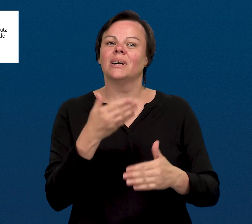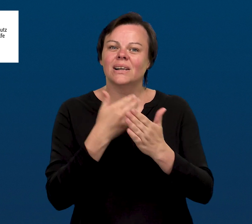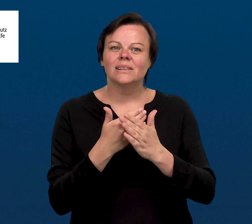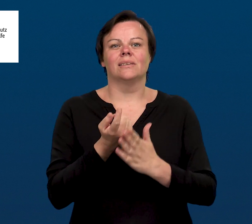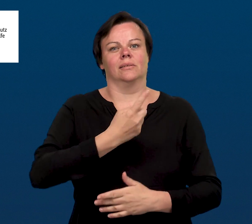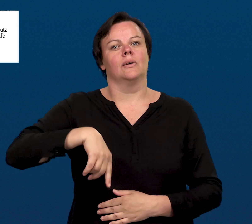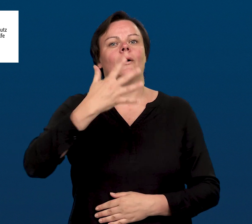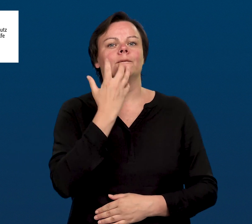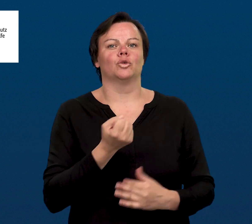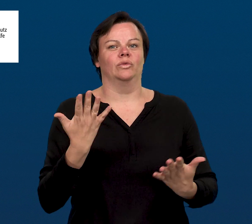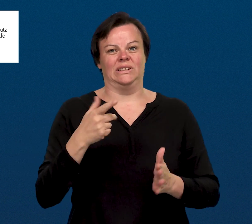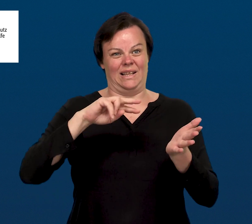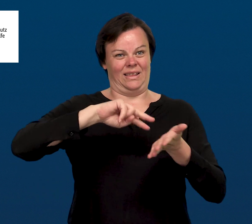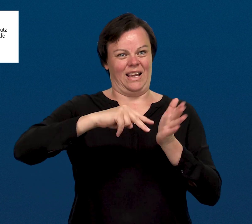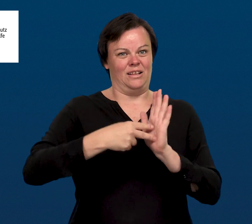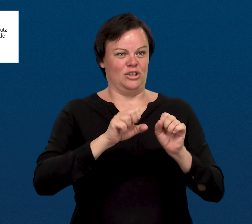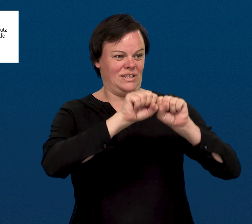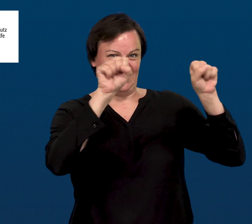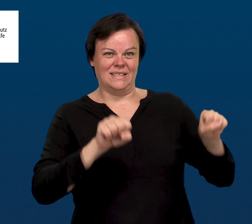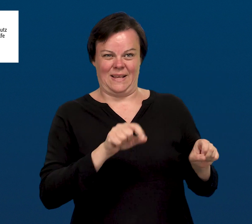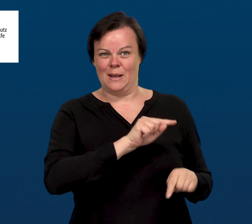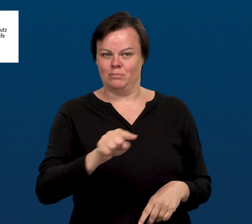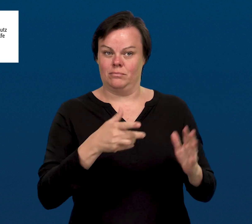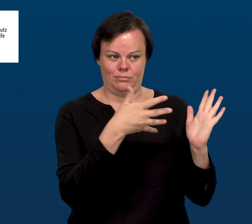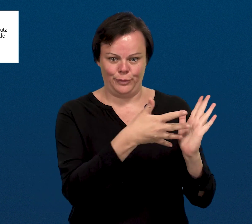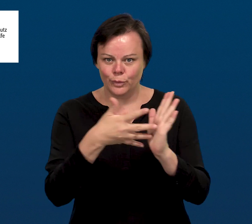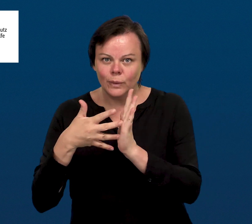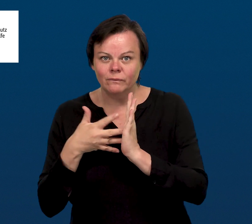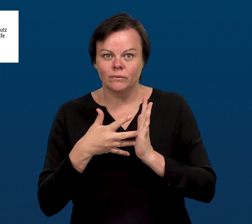Damit möchten wir die technischen Systeme prüfen